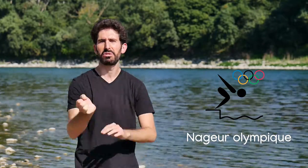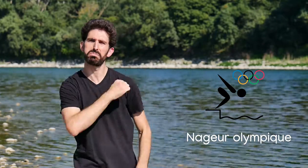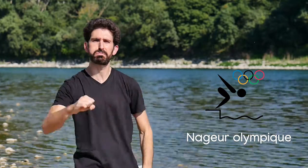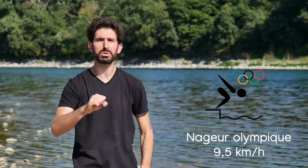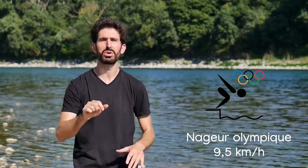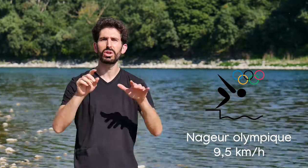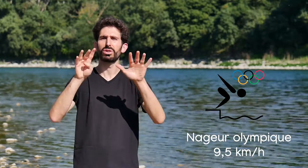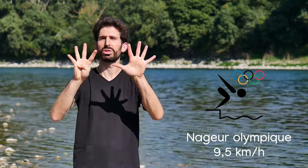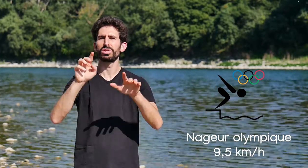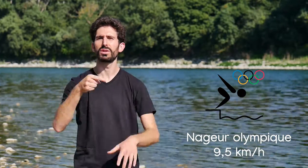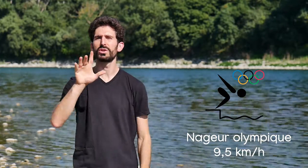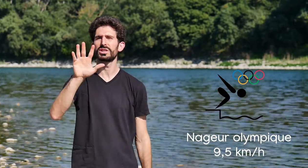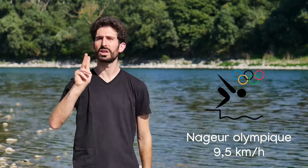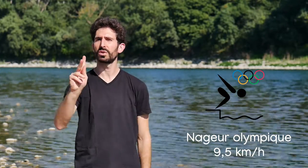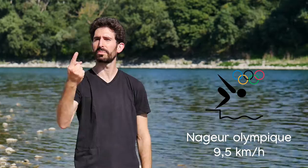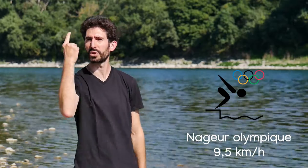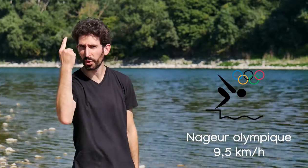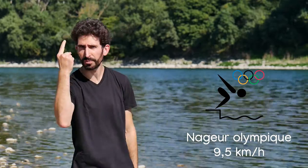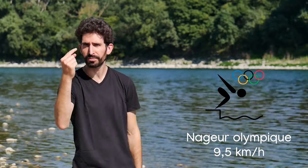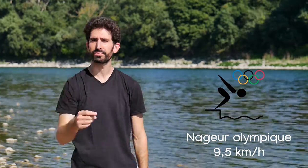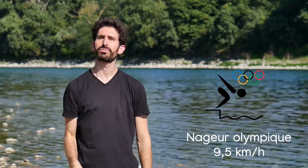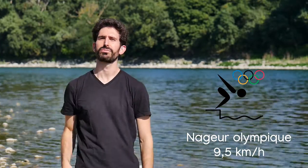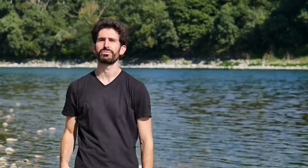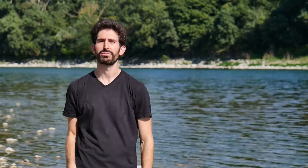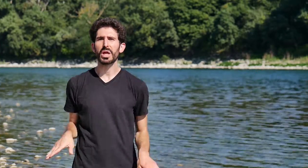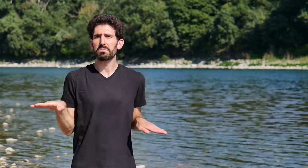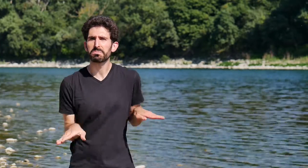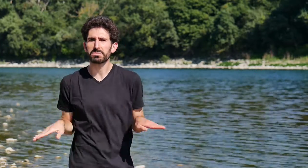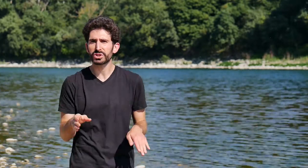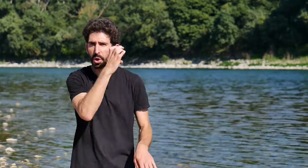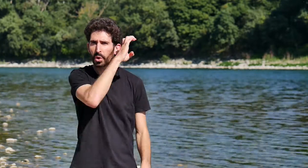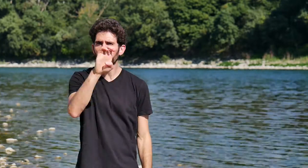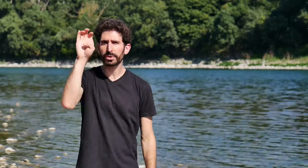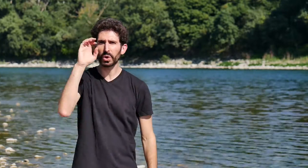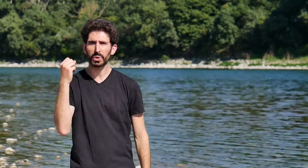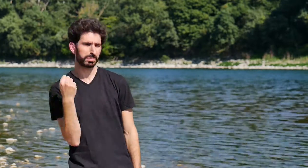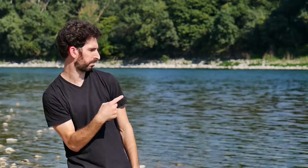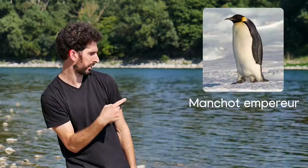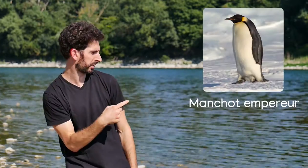est de 9,5 km/h. Le manchot empereur, lui,